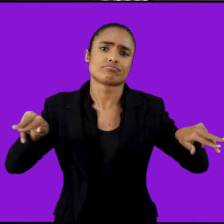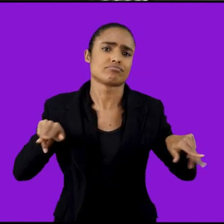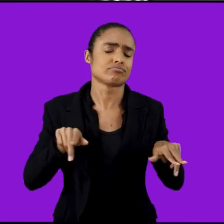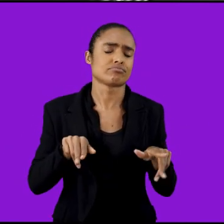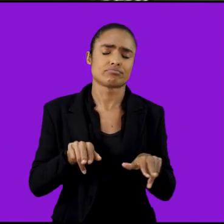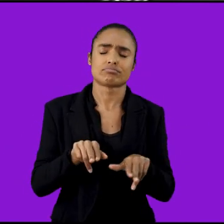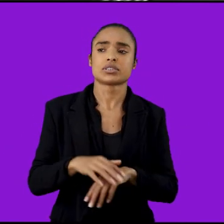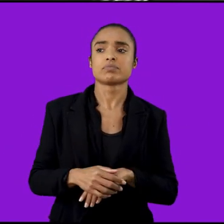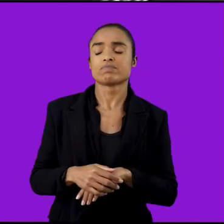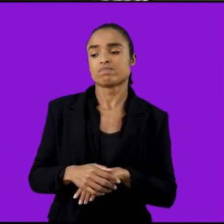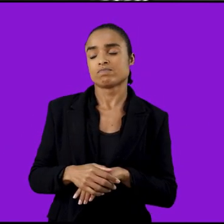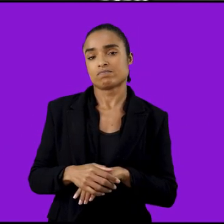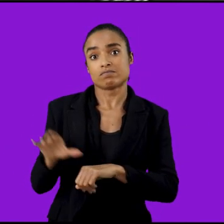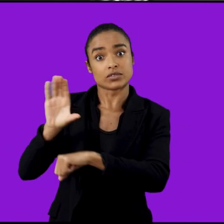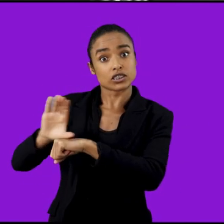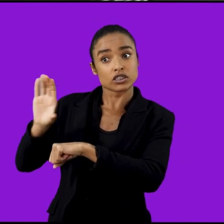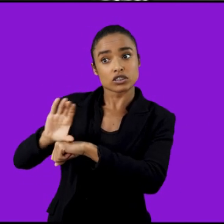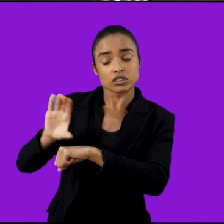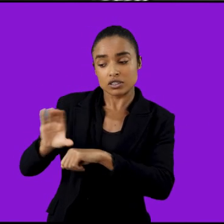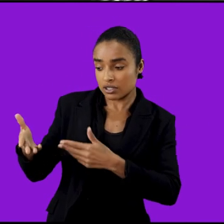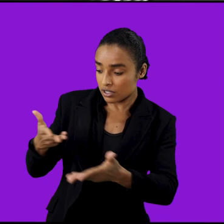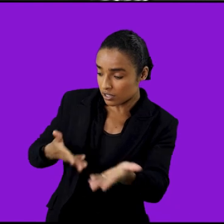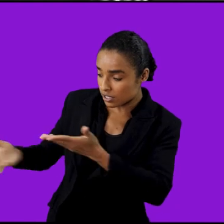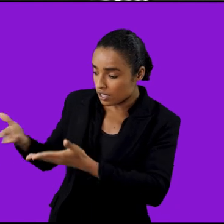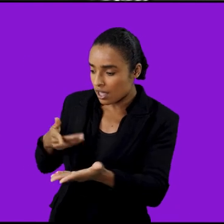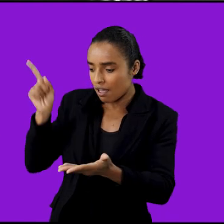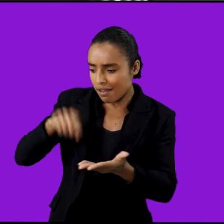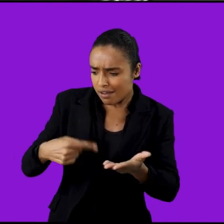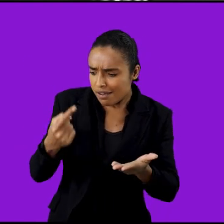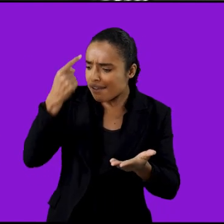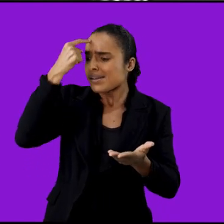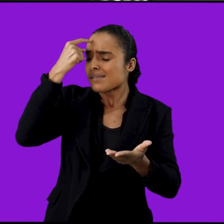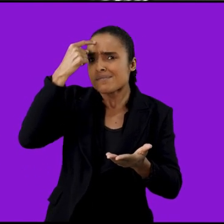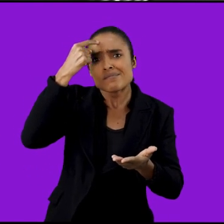de diferentes perfis. E uma das coisas que a gente tava falando no curso. Nessa construção